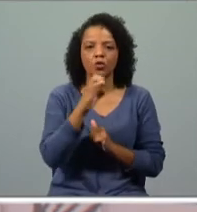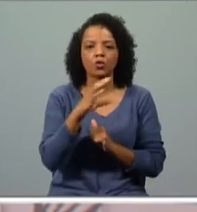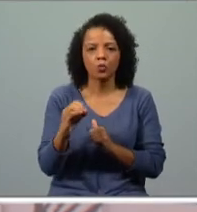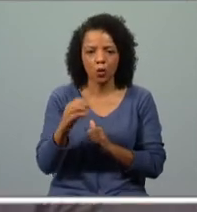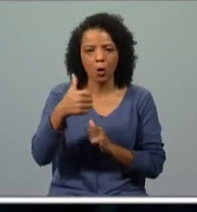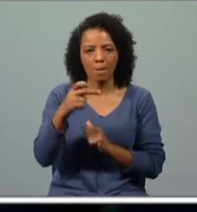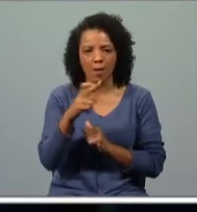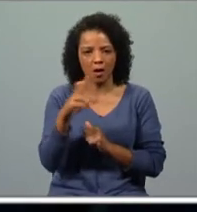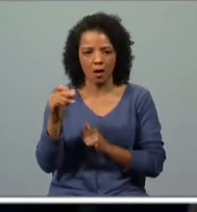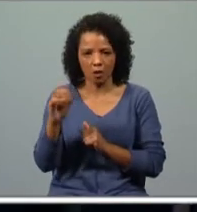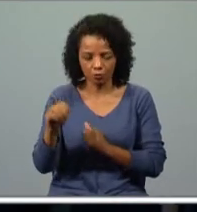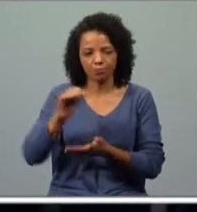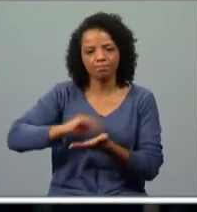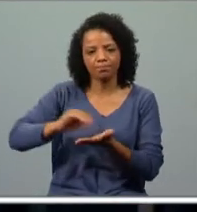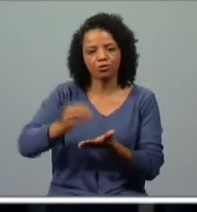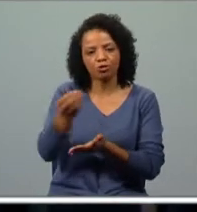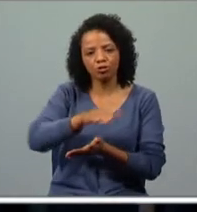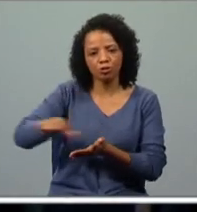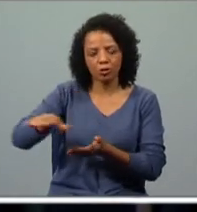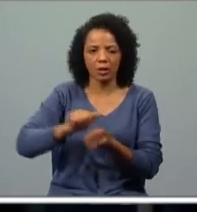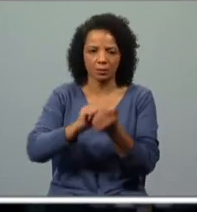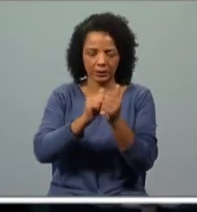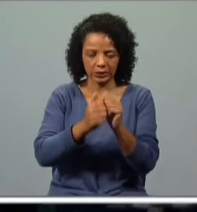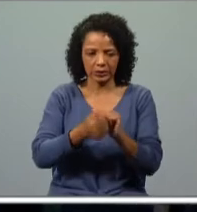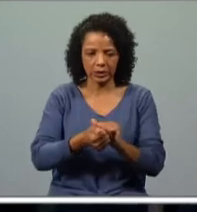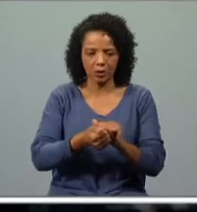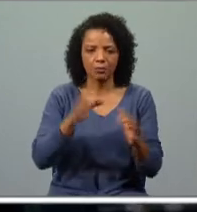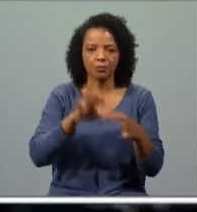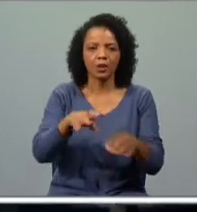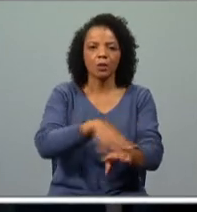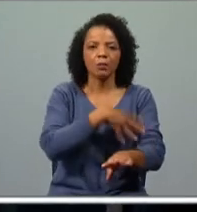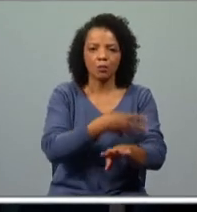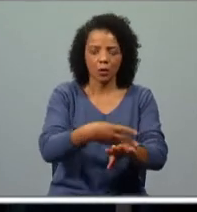escreveu para crianças dessa obra de dos do poema de Homero e 為孩子們寫的荷馬的這首詩和